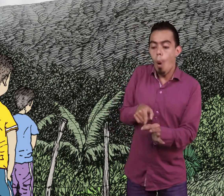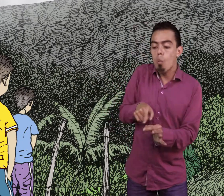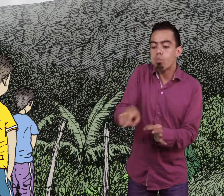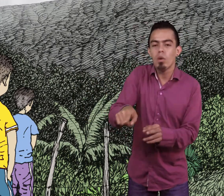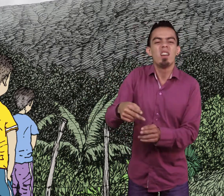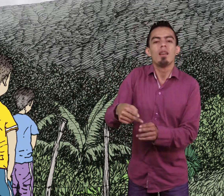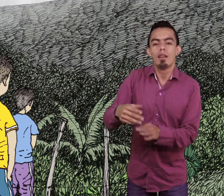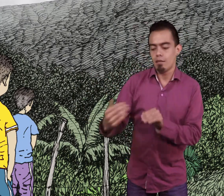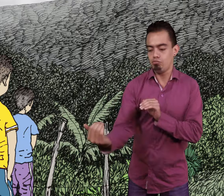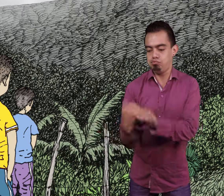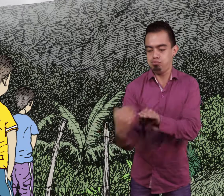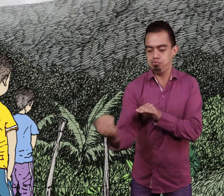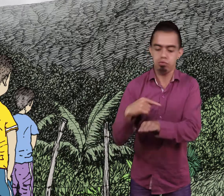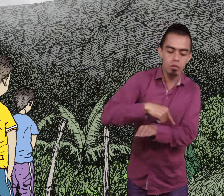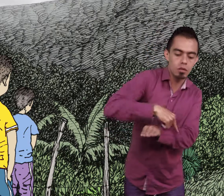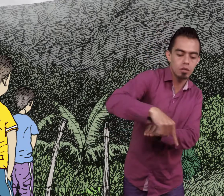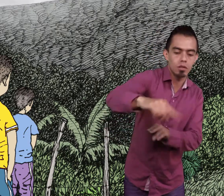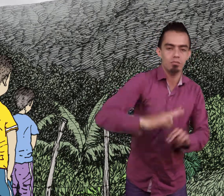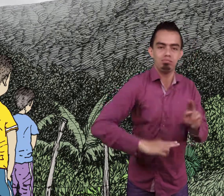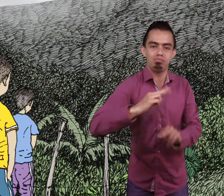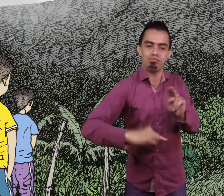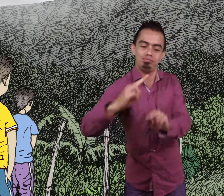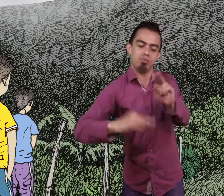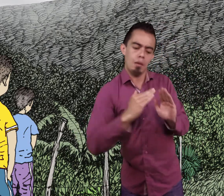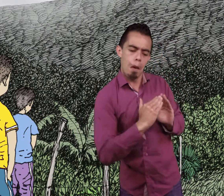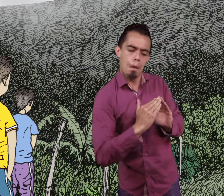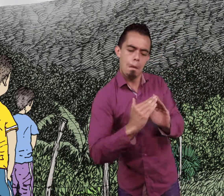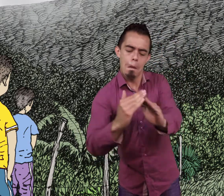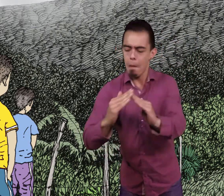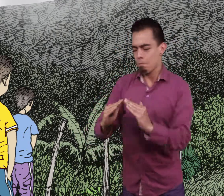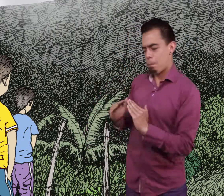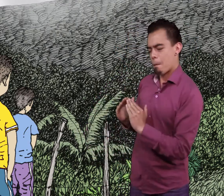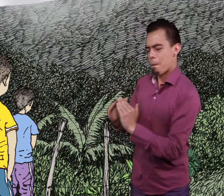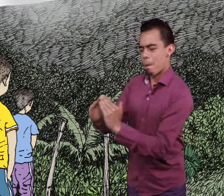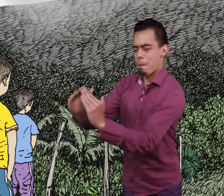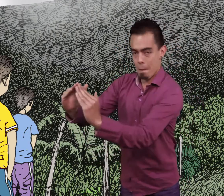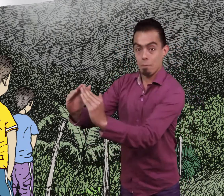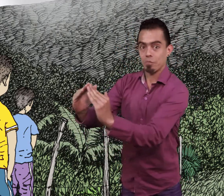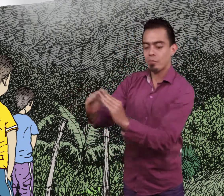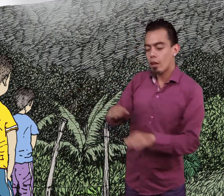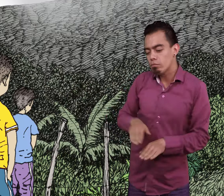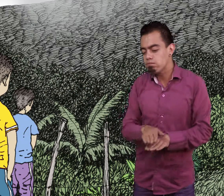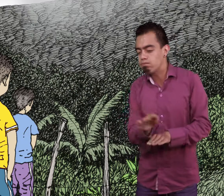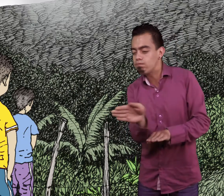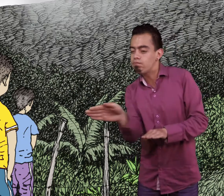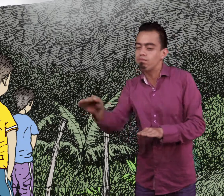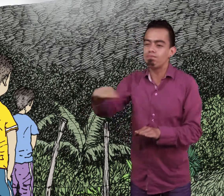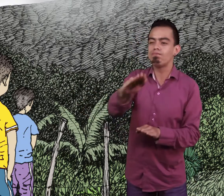y este era el mismo camino que nos llevaba hasta el colegio al que asistíamos Enrique y yo.